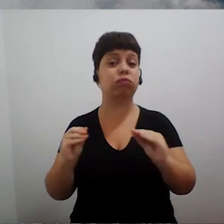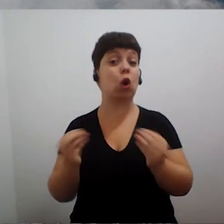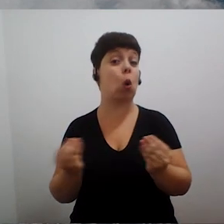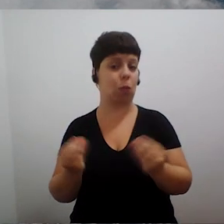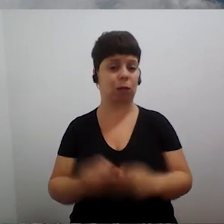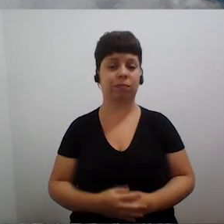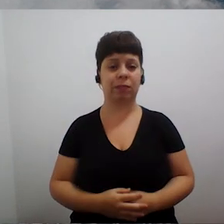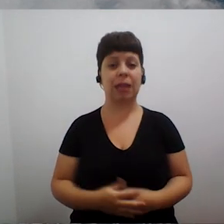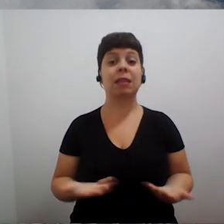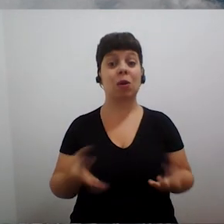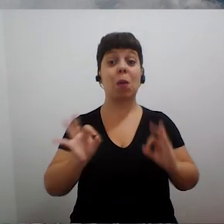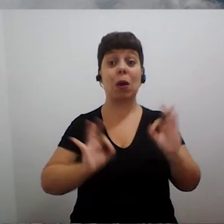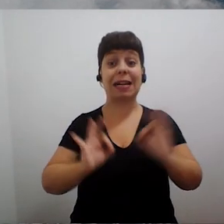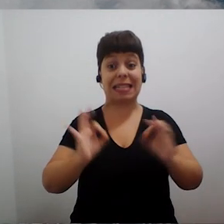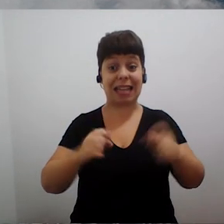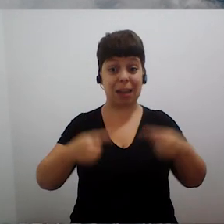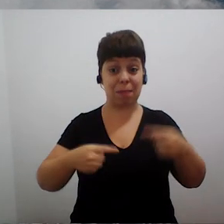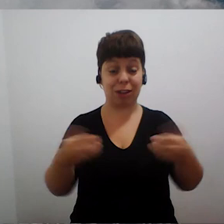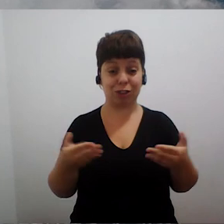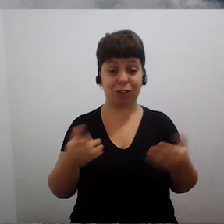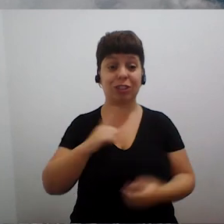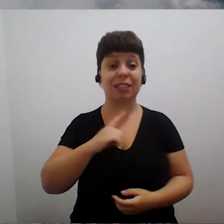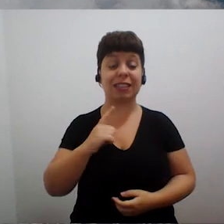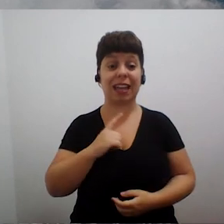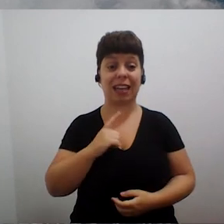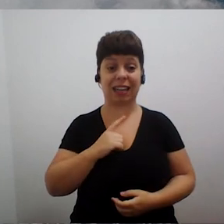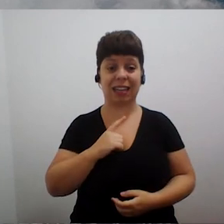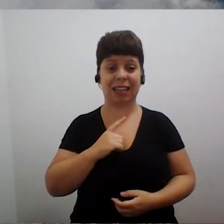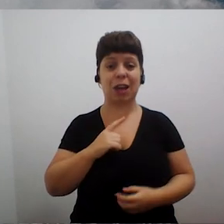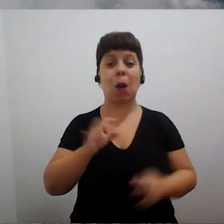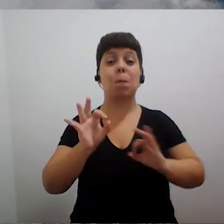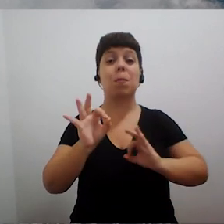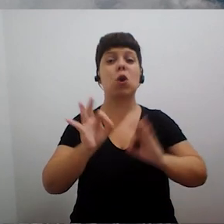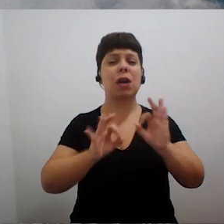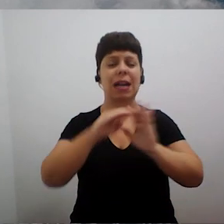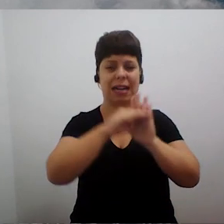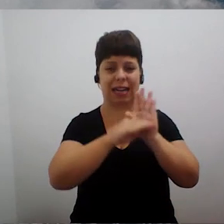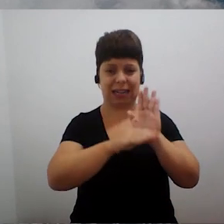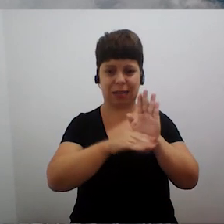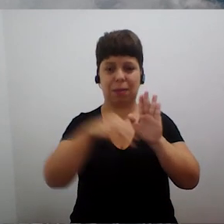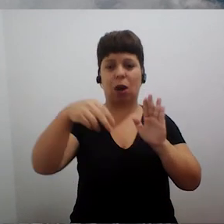Para organizar o debate de hoje contamos com a colaboração do programa das Nações Unidas para o Meio Ambiente,